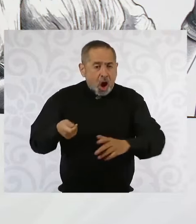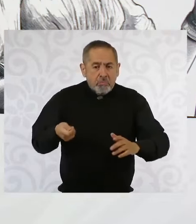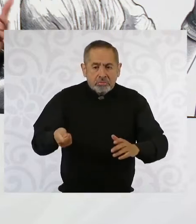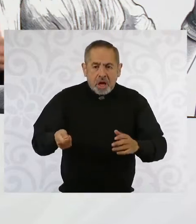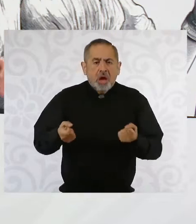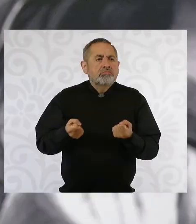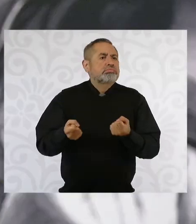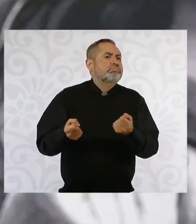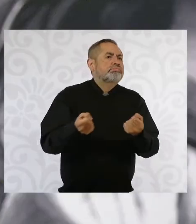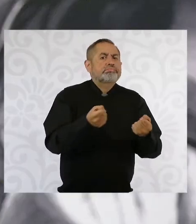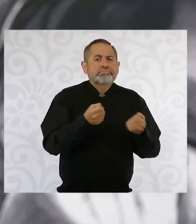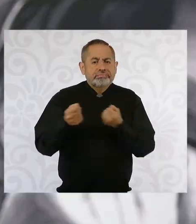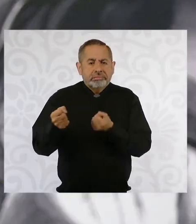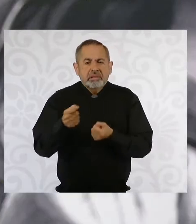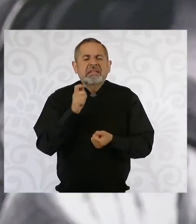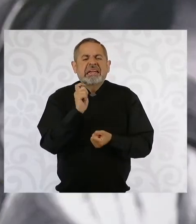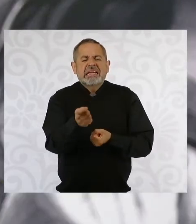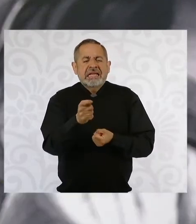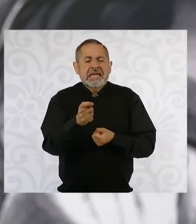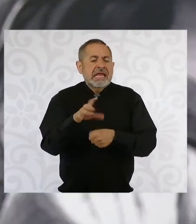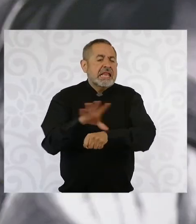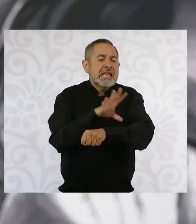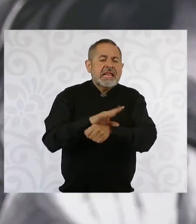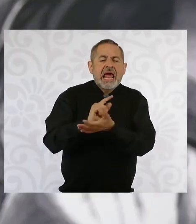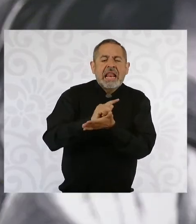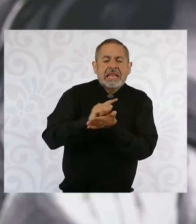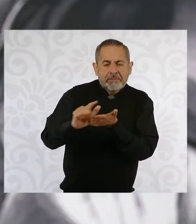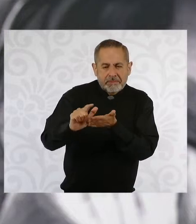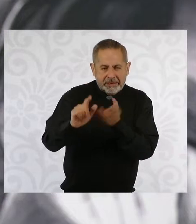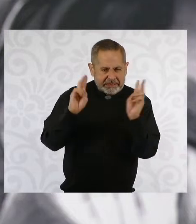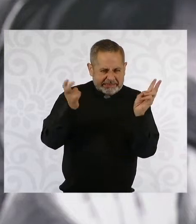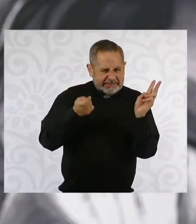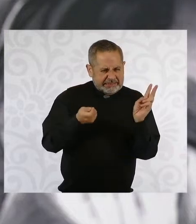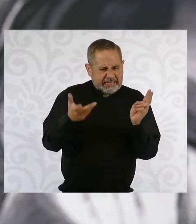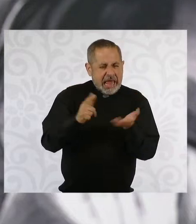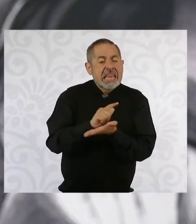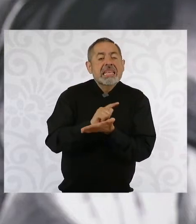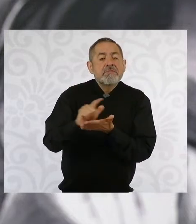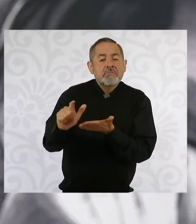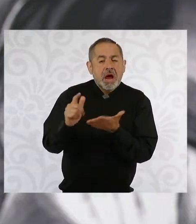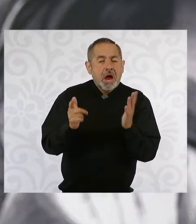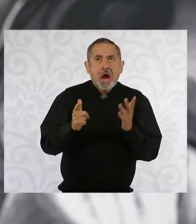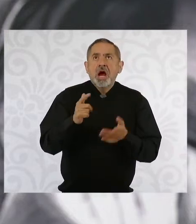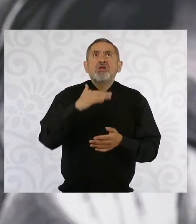de fuentes limpias Y es de esa manera se pueda se pueda reducir la la huella de carbono de